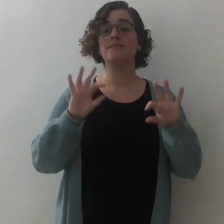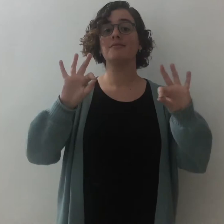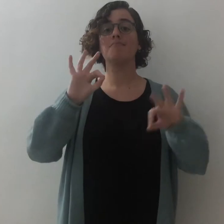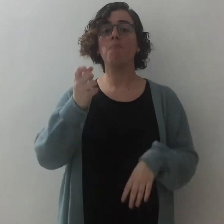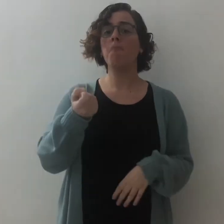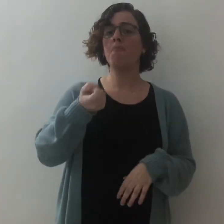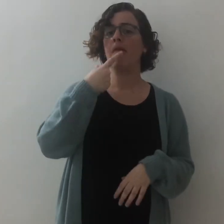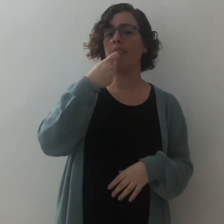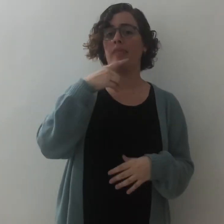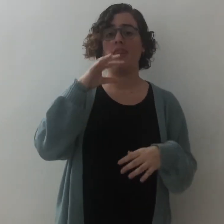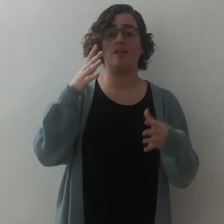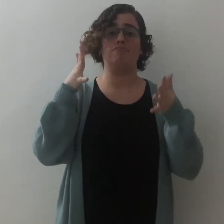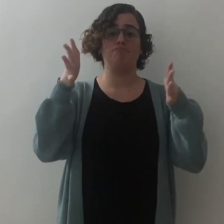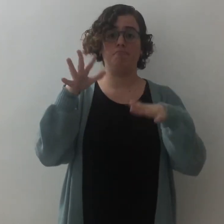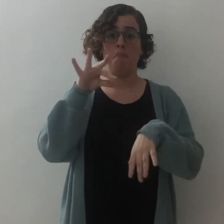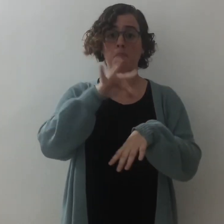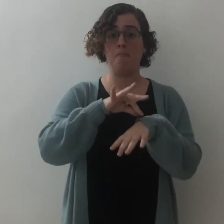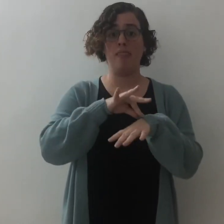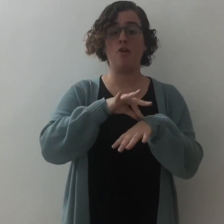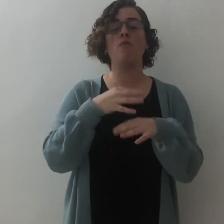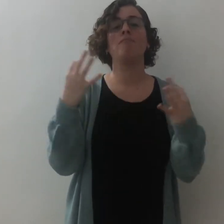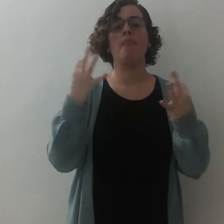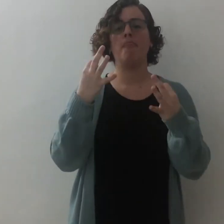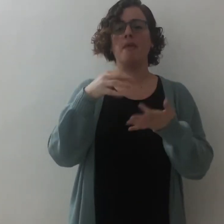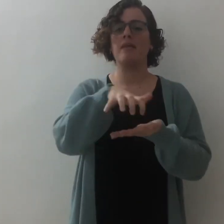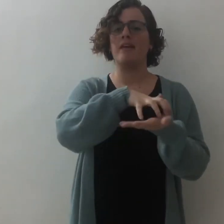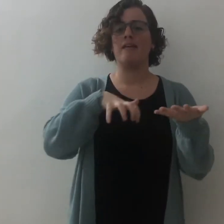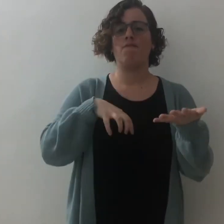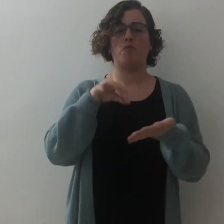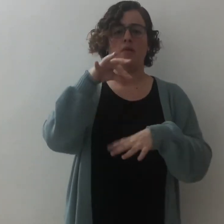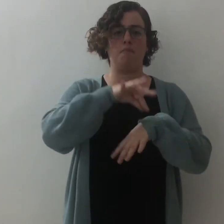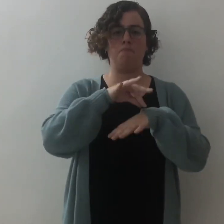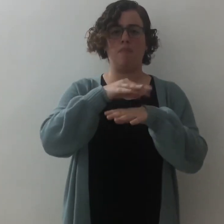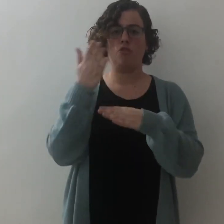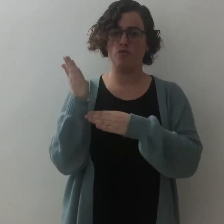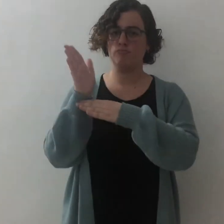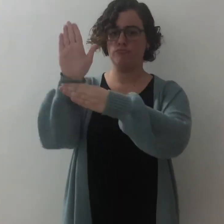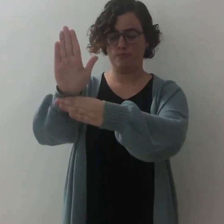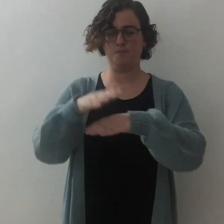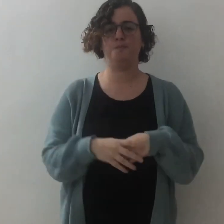Para poder medicarse se deberá facilitar el informe médico correspondiente.